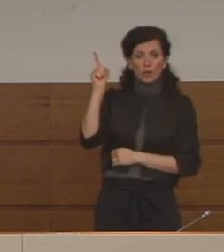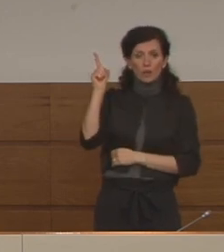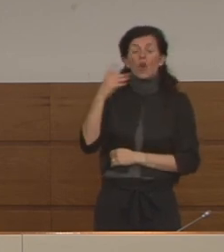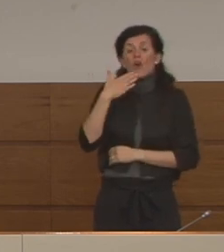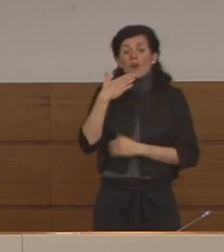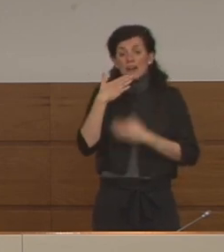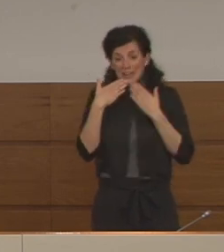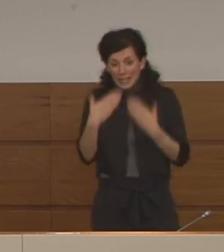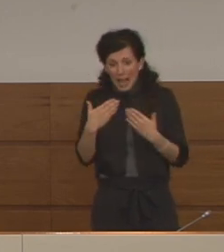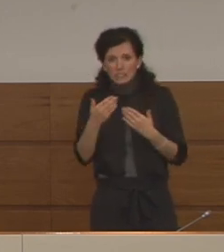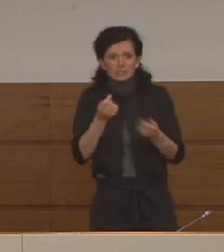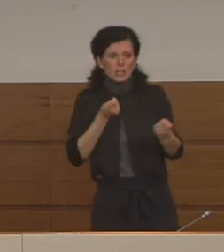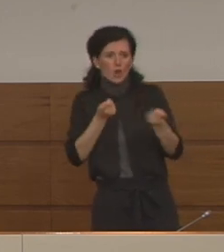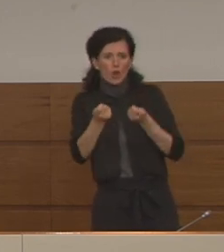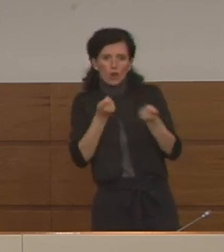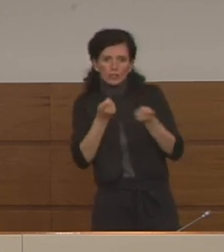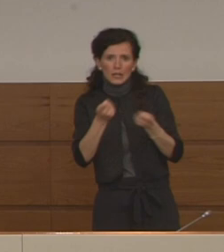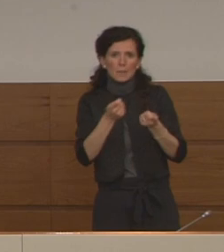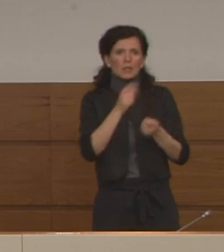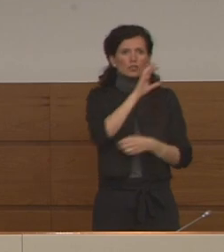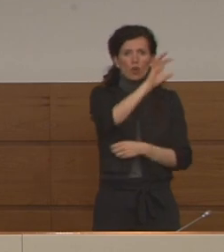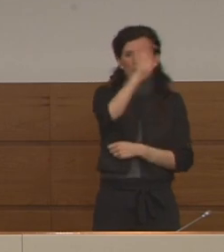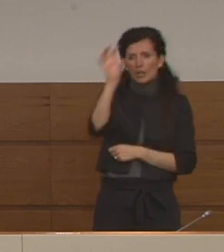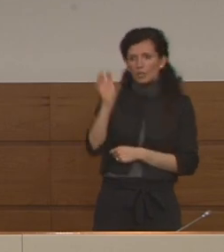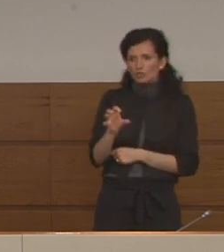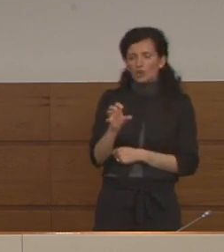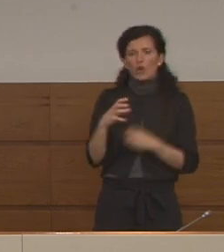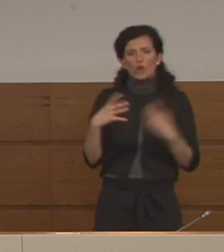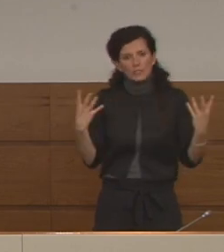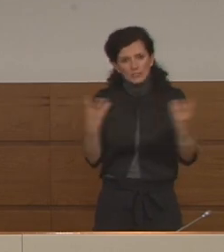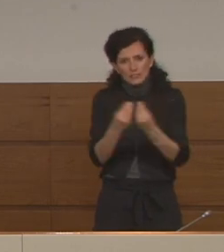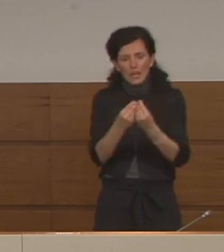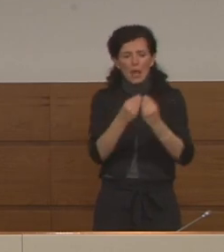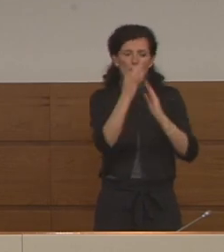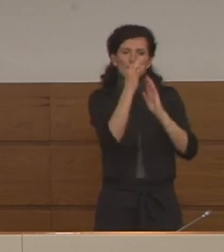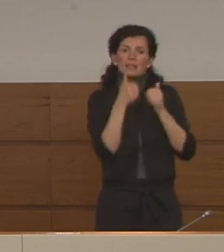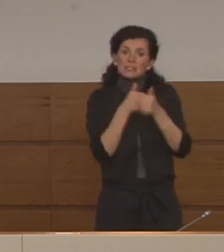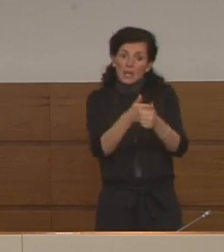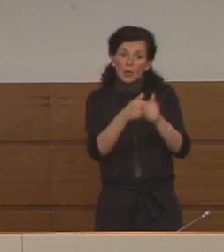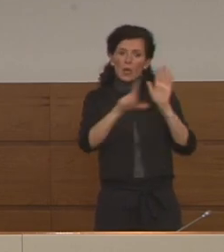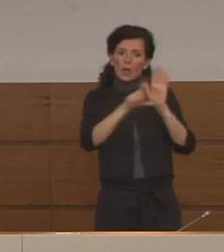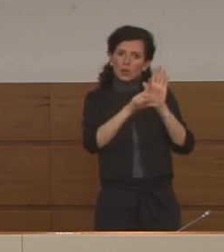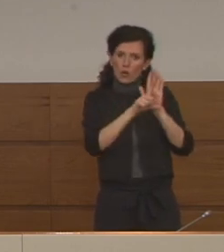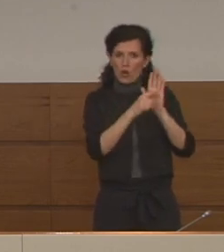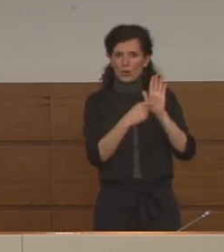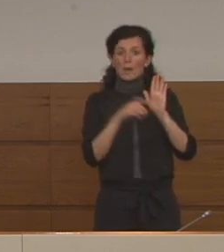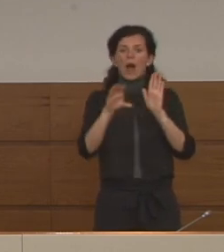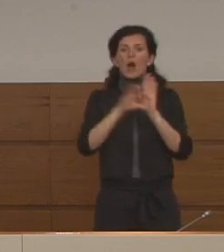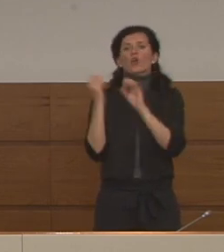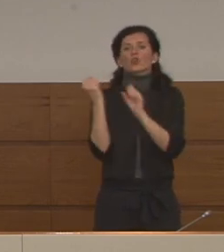le Regioni, per gli assetti normativi e costituzionali che noi abbiamo. Quindi le